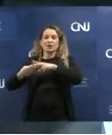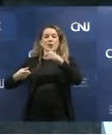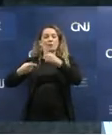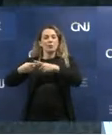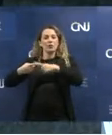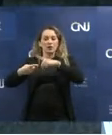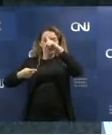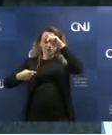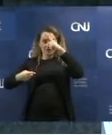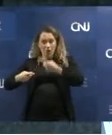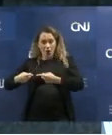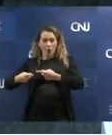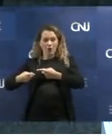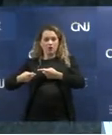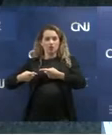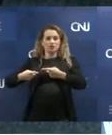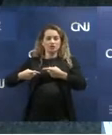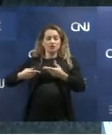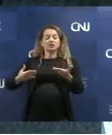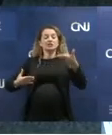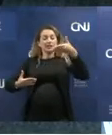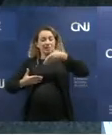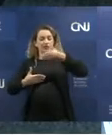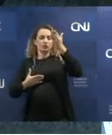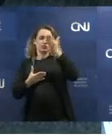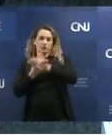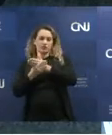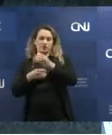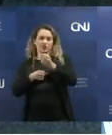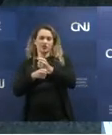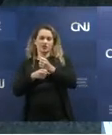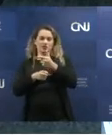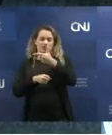exagerada nos autos 2 1866 Traz trinta e nove.